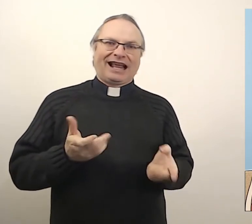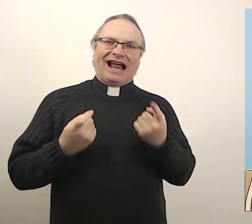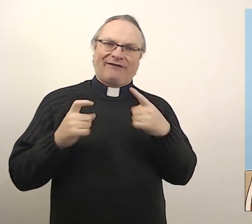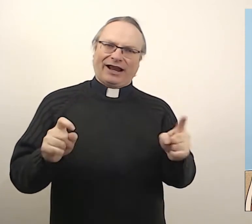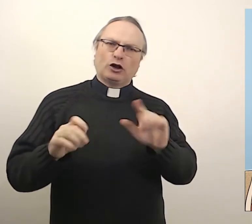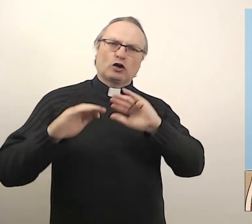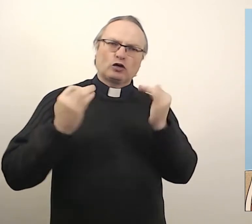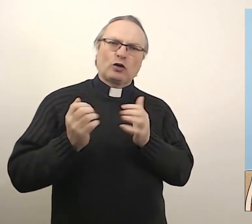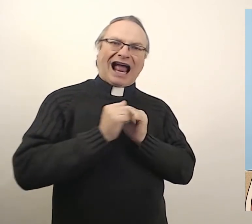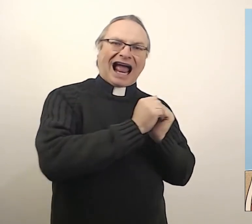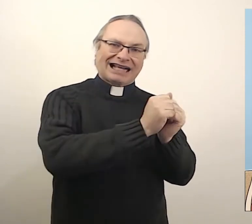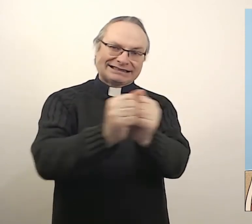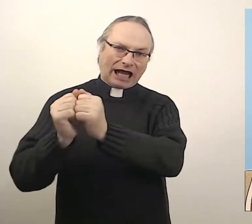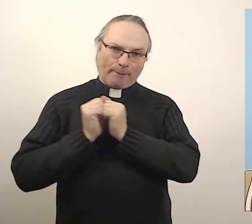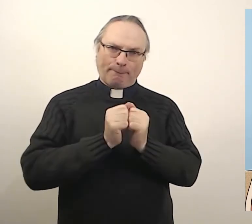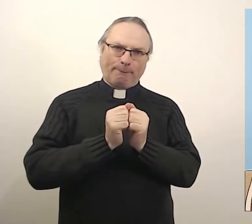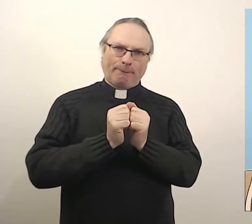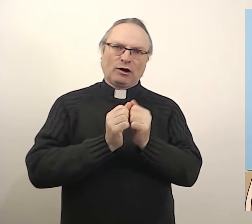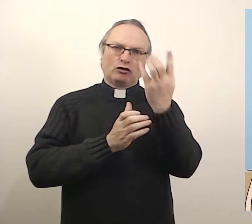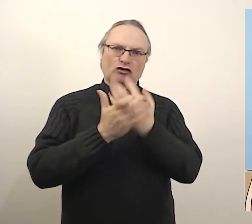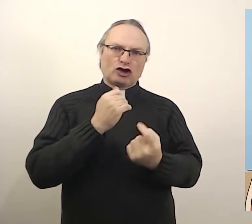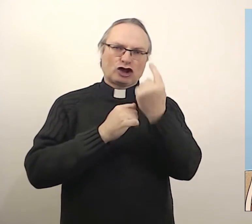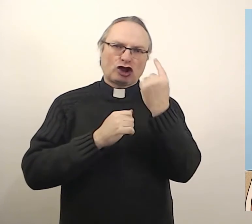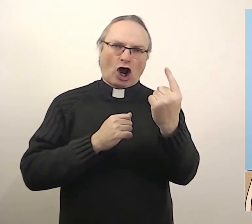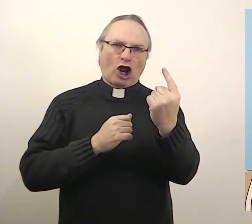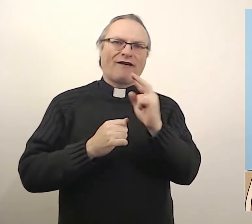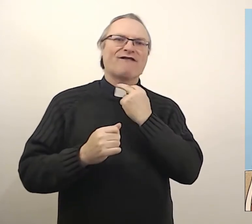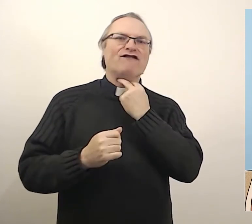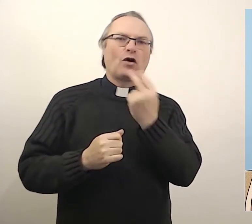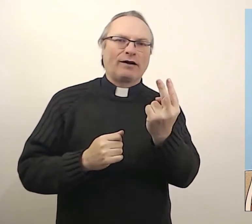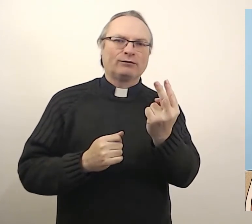afin que tous ensemble, d'une seule voix,